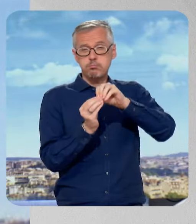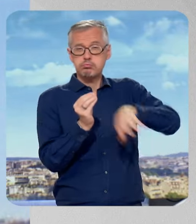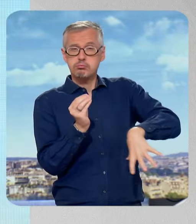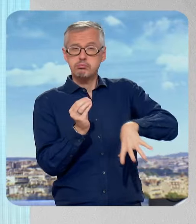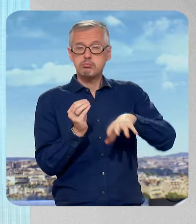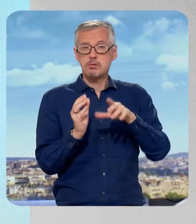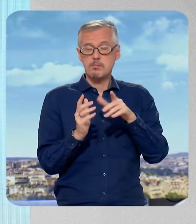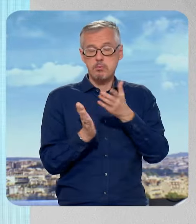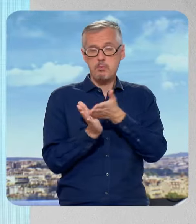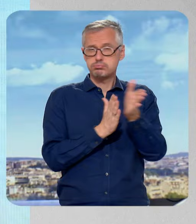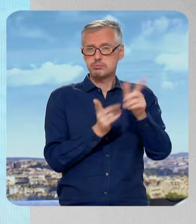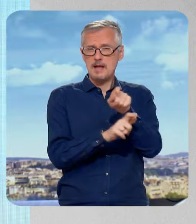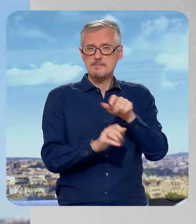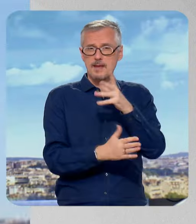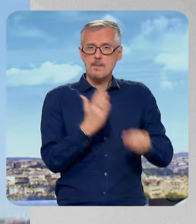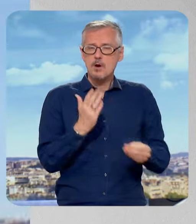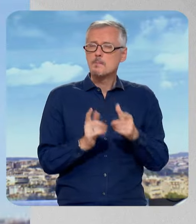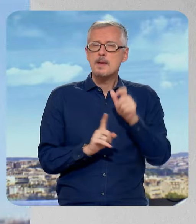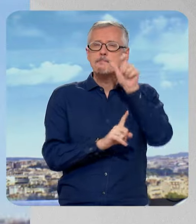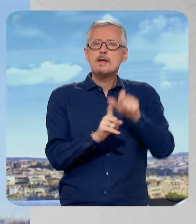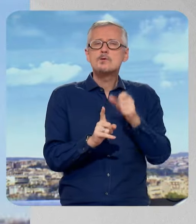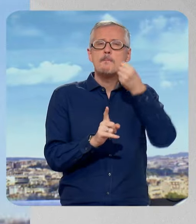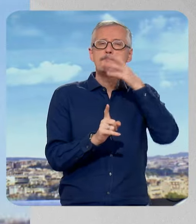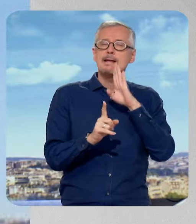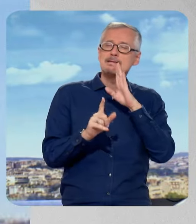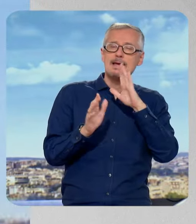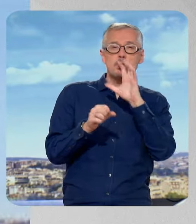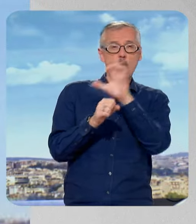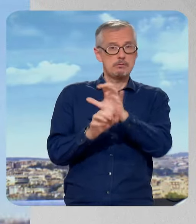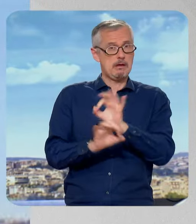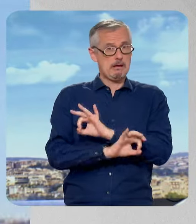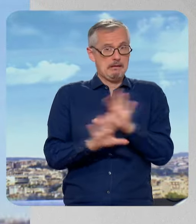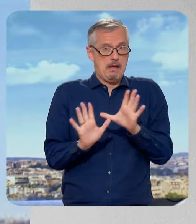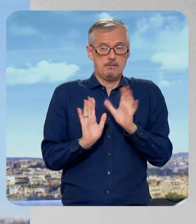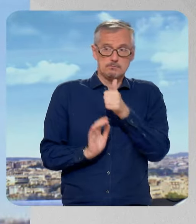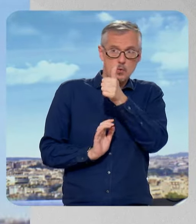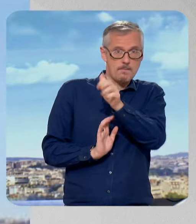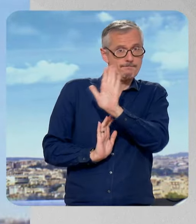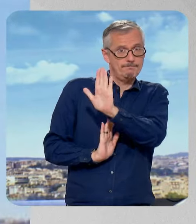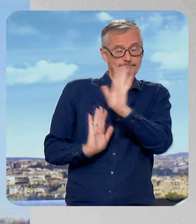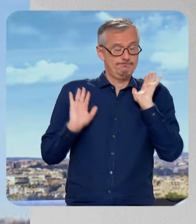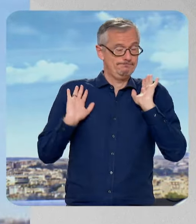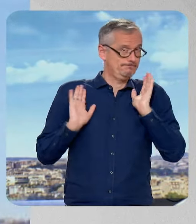C.Delga: Nous devons attendre le programme.